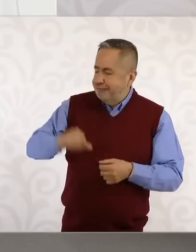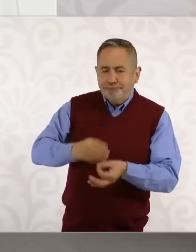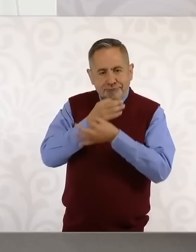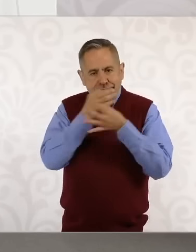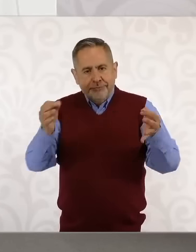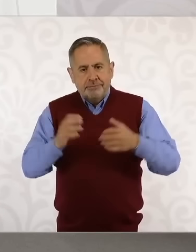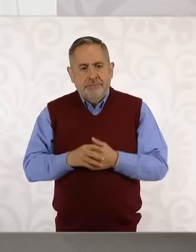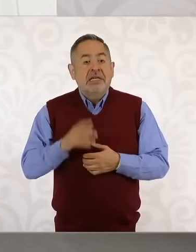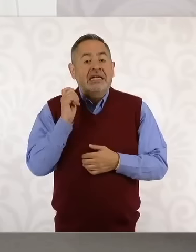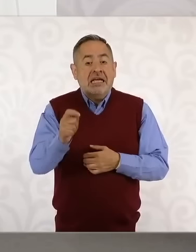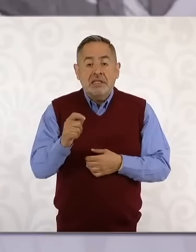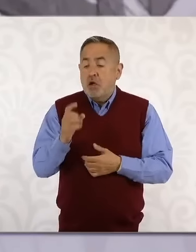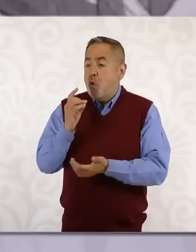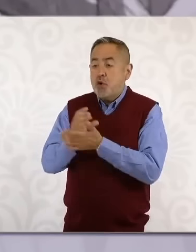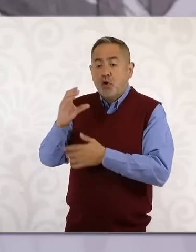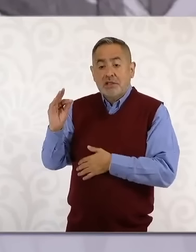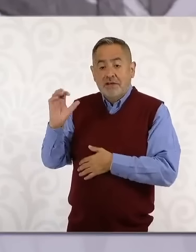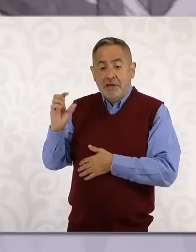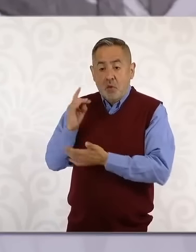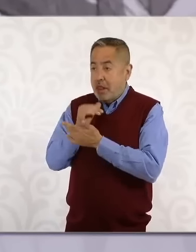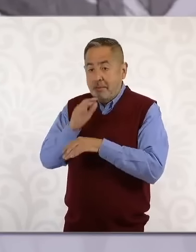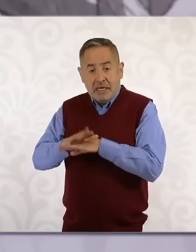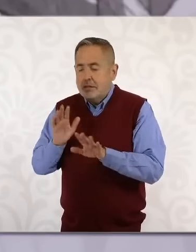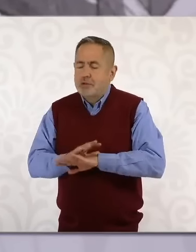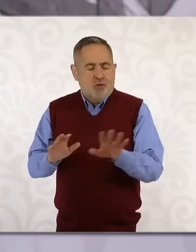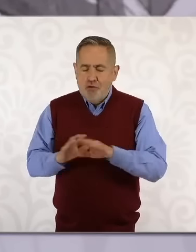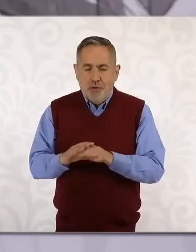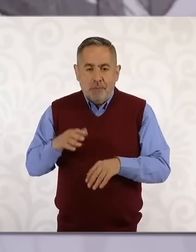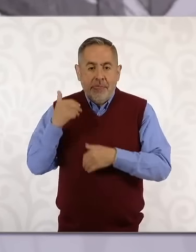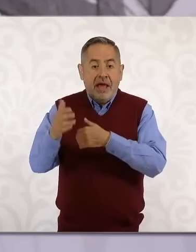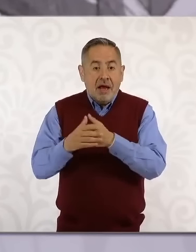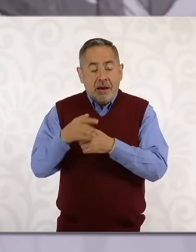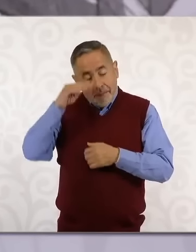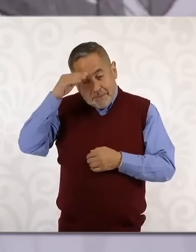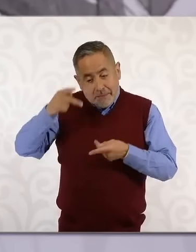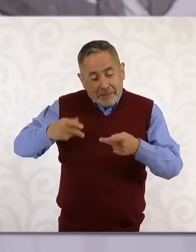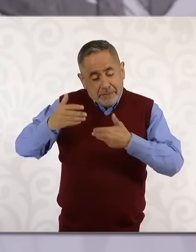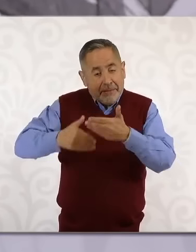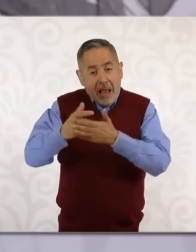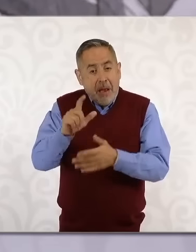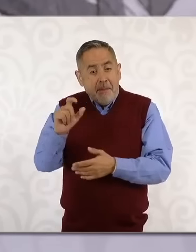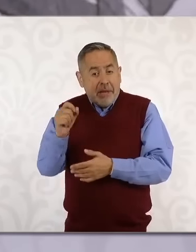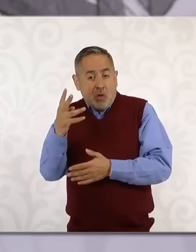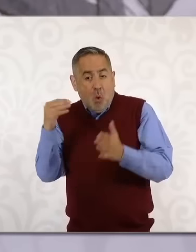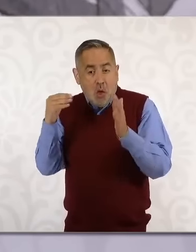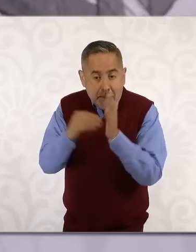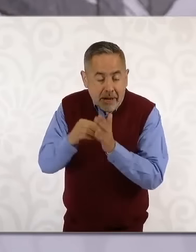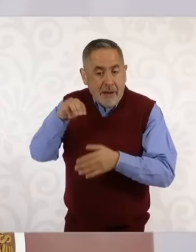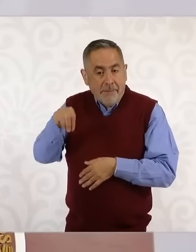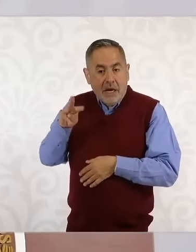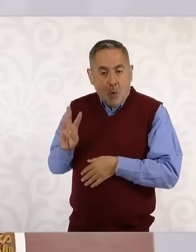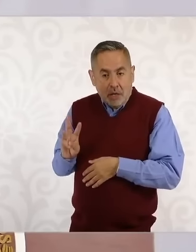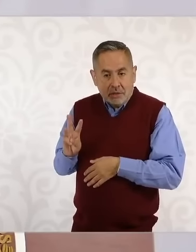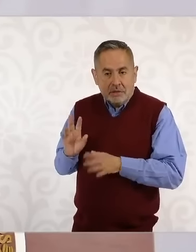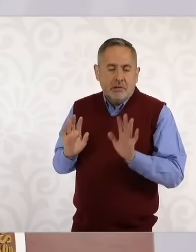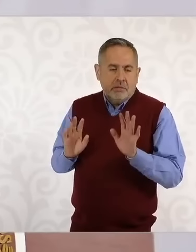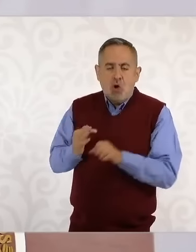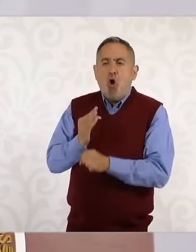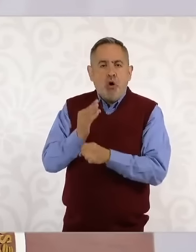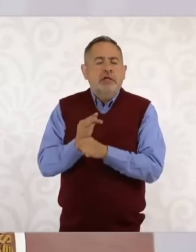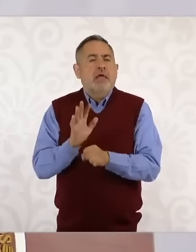único que va a construir CFE, ¿no? Hay un plan de 24000 MW, pero por lo pronto ya hay 6000 que ya